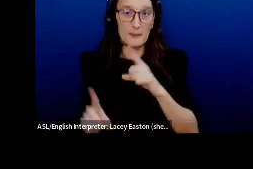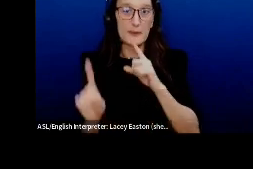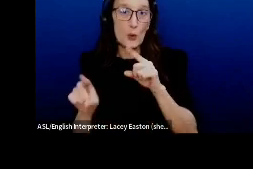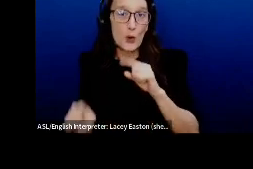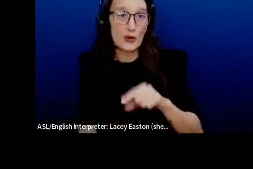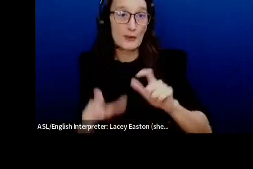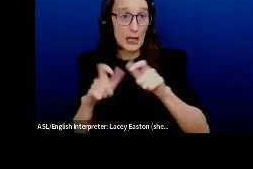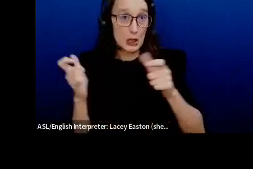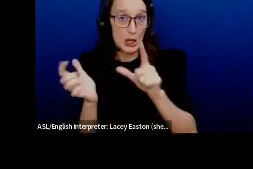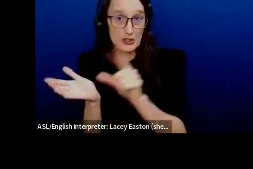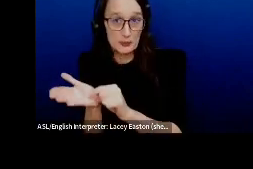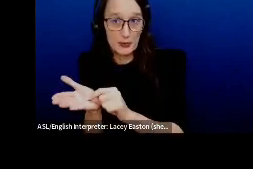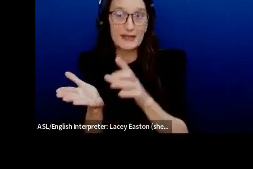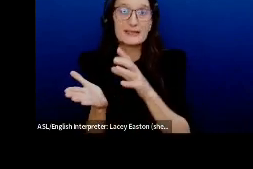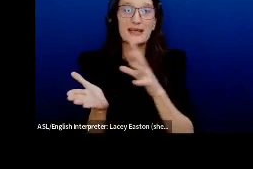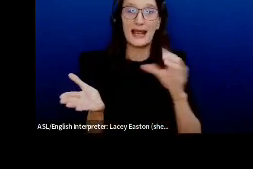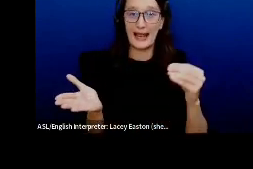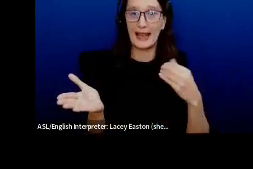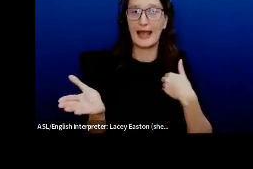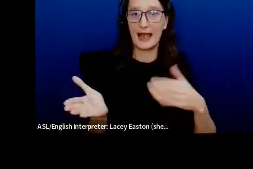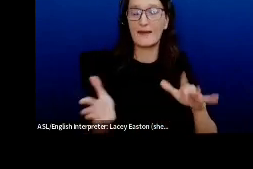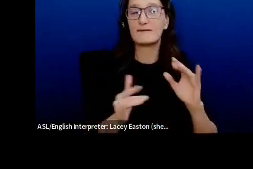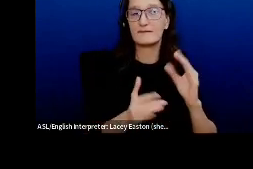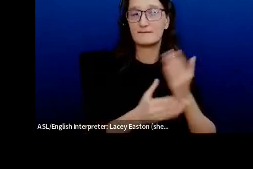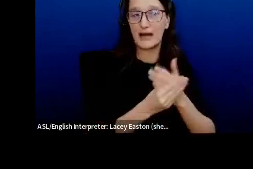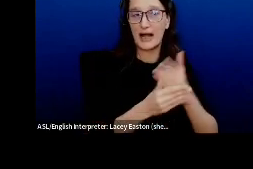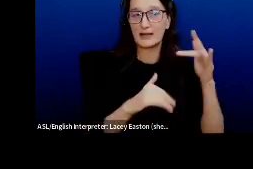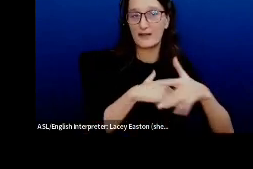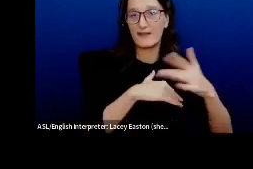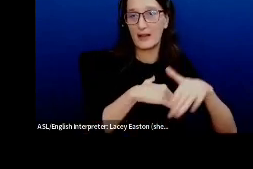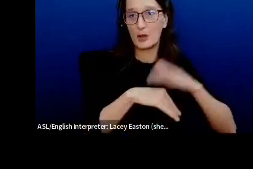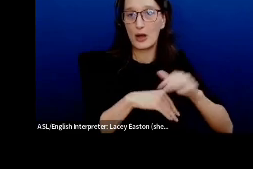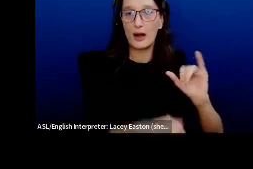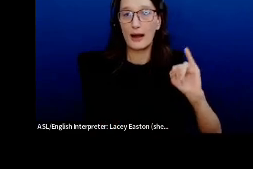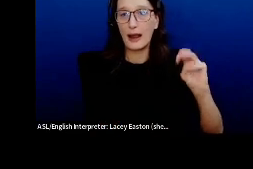Esperamos tener la misma participación con nuestra adopción de matemáticas de 2025.